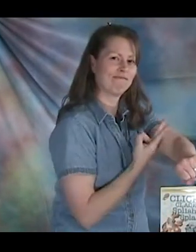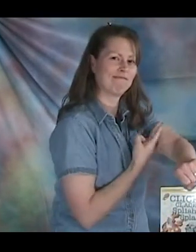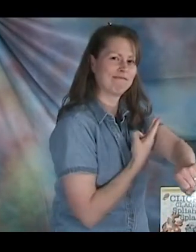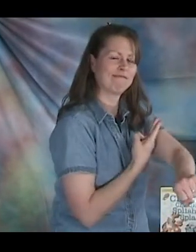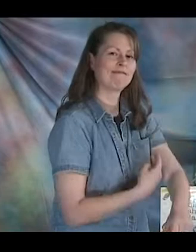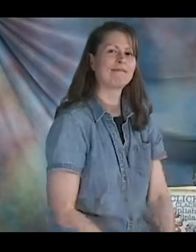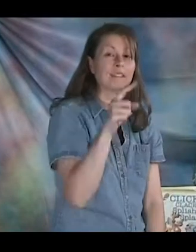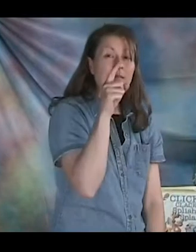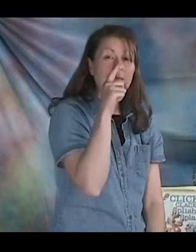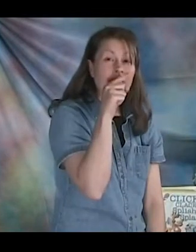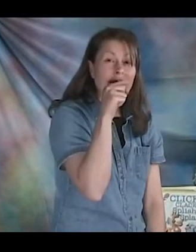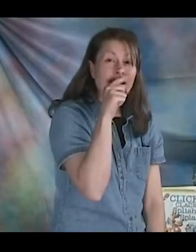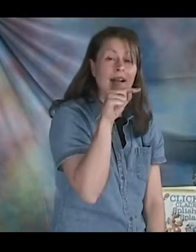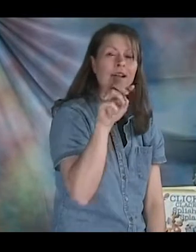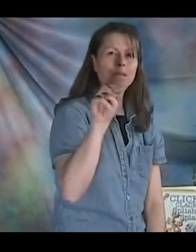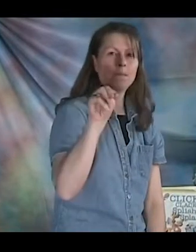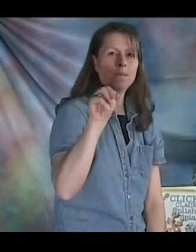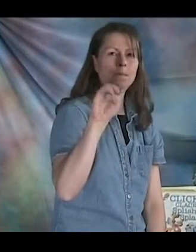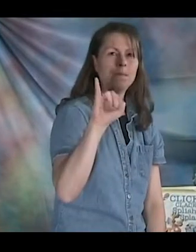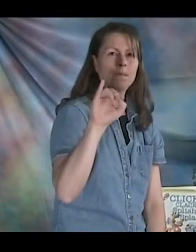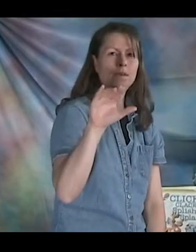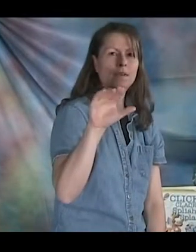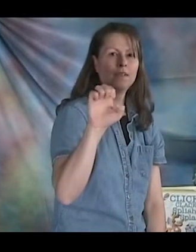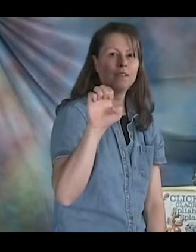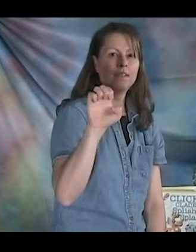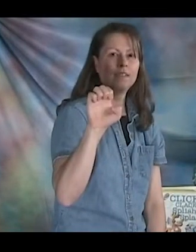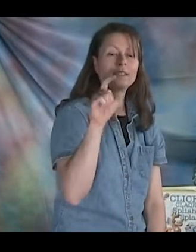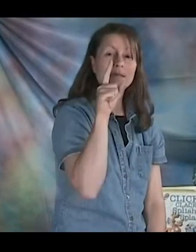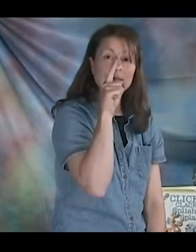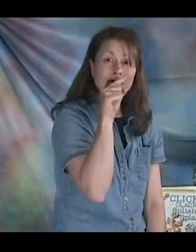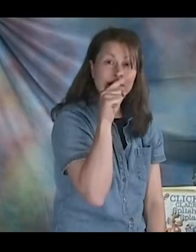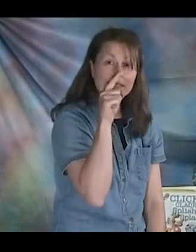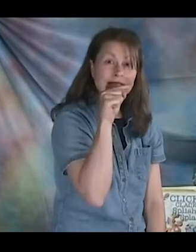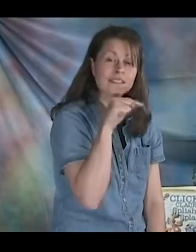ratones m-i-c-e ratones